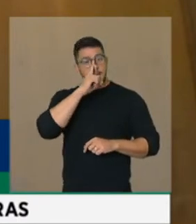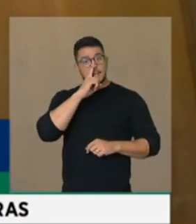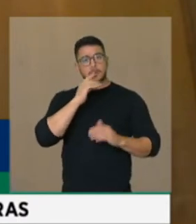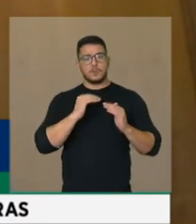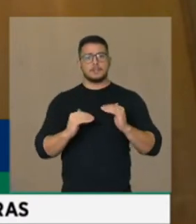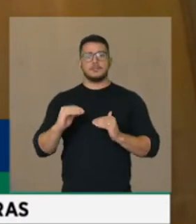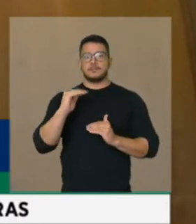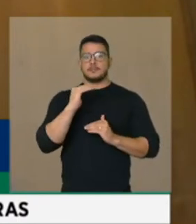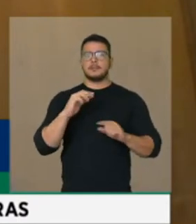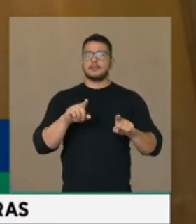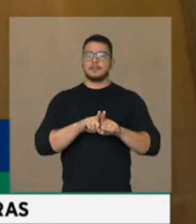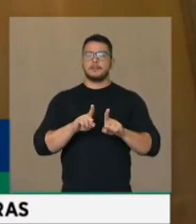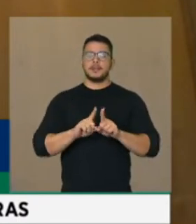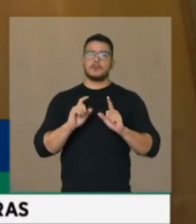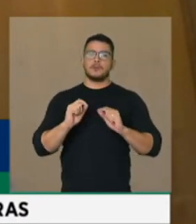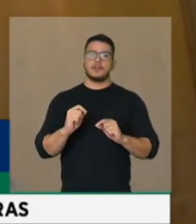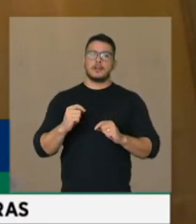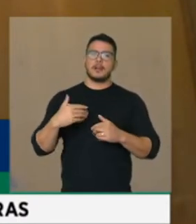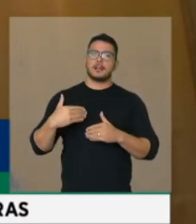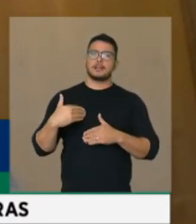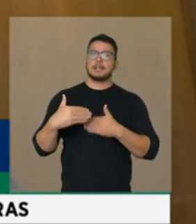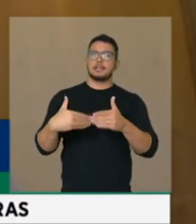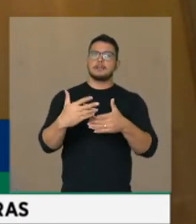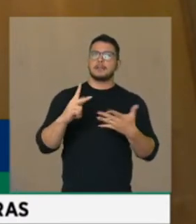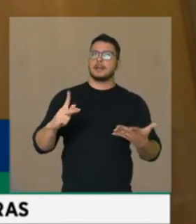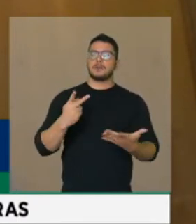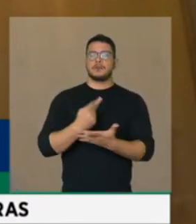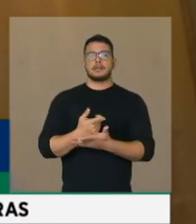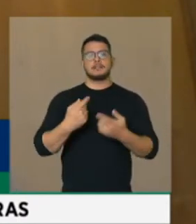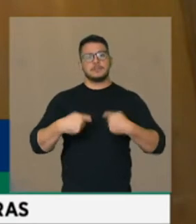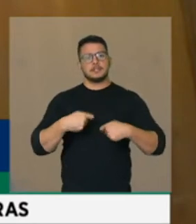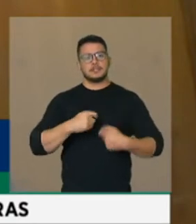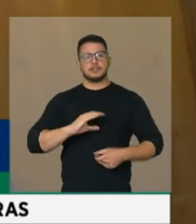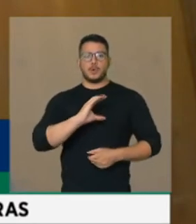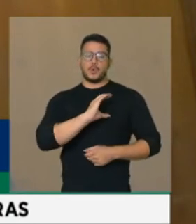TRICA, PETRÓLEO, GÁ S... ISSO É PRA MANTER A SOBERANIA NACIONAL. E A PRIVATIZAÇÃO